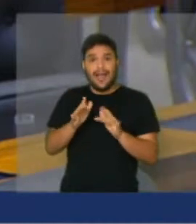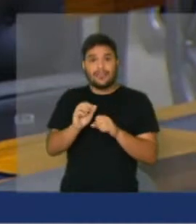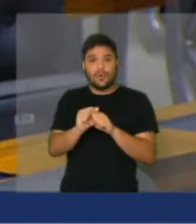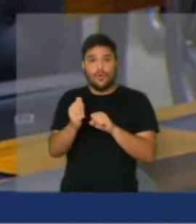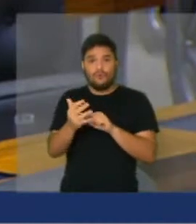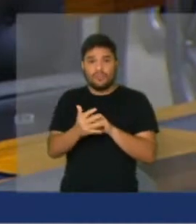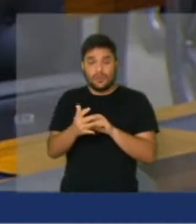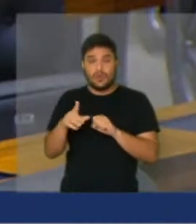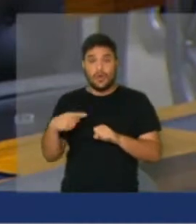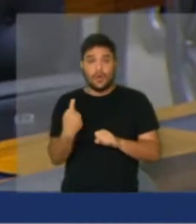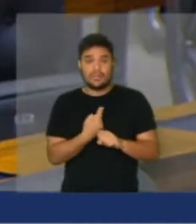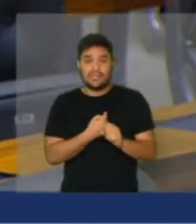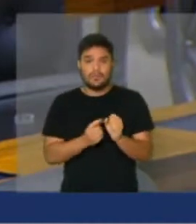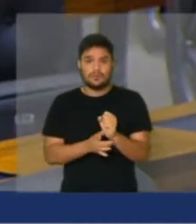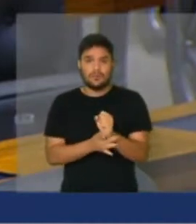QUE SE TEM NESSE PAÍS SÃO DAS GRÁVIDAS. ATÉ GRÁVIDAS